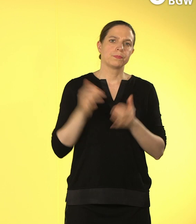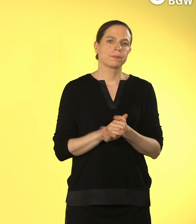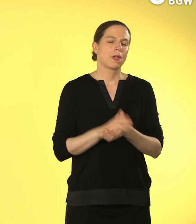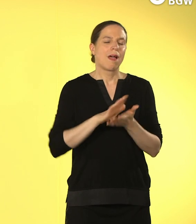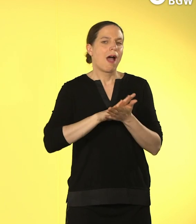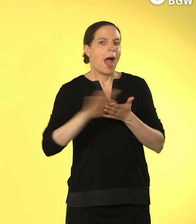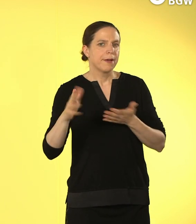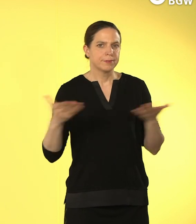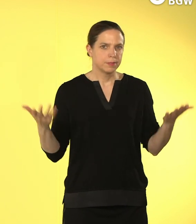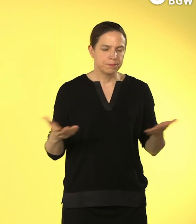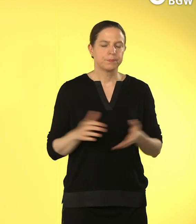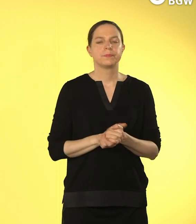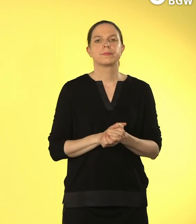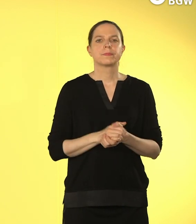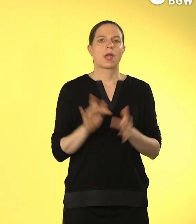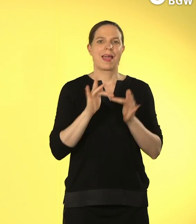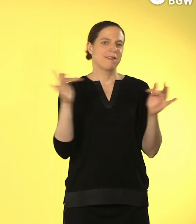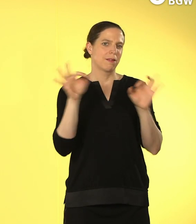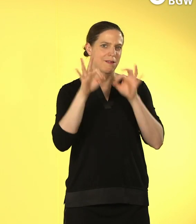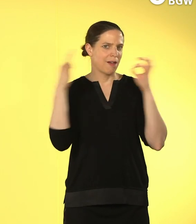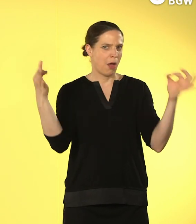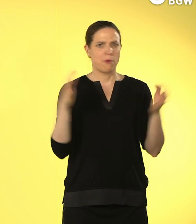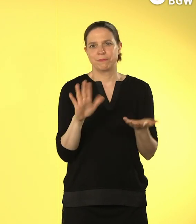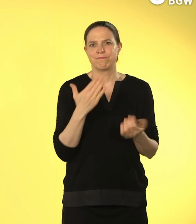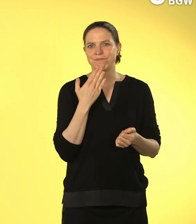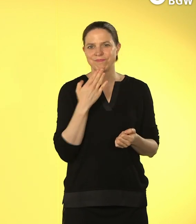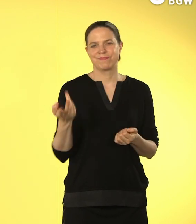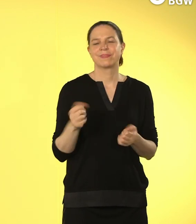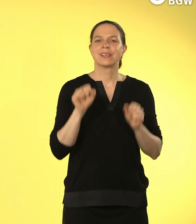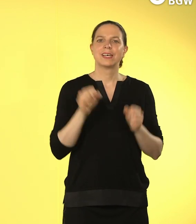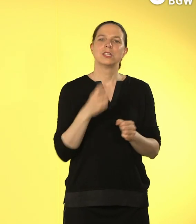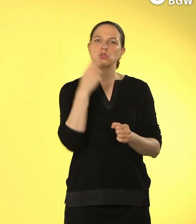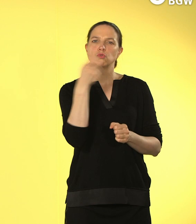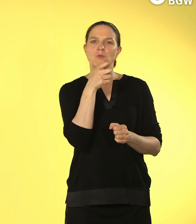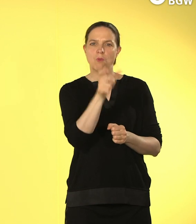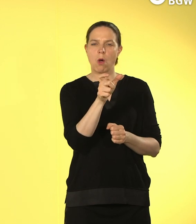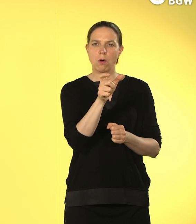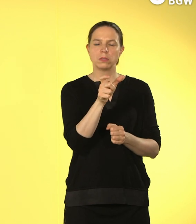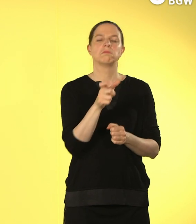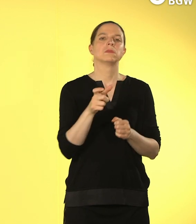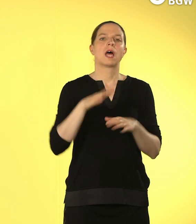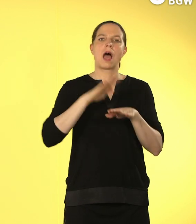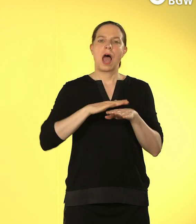Man braucht im Internet den Suchbegriff Handwasch-Training